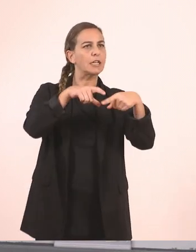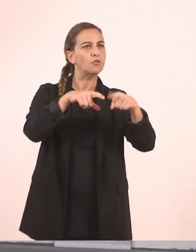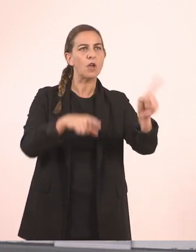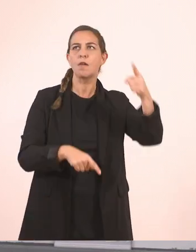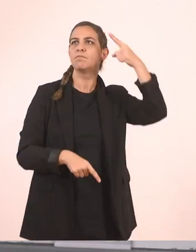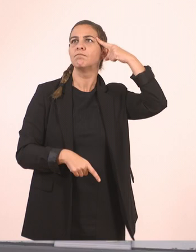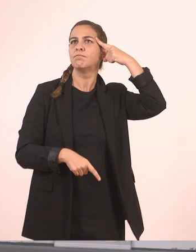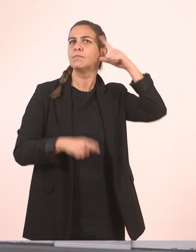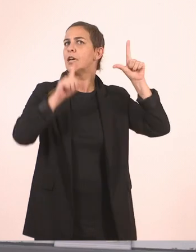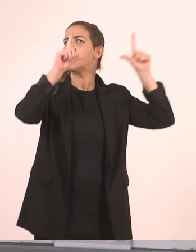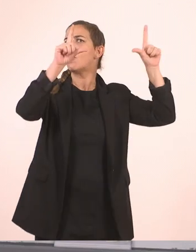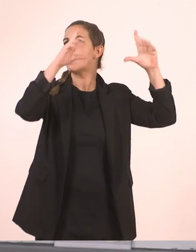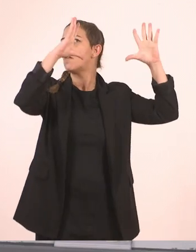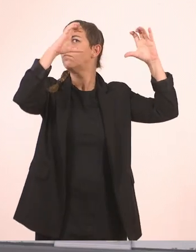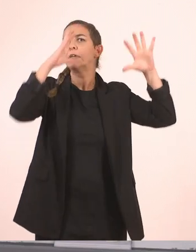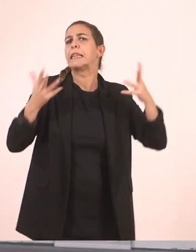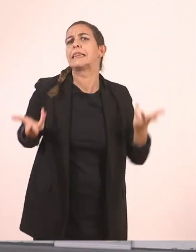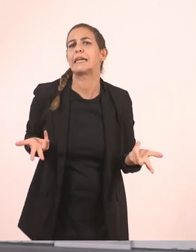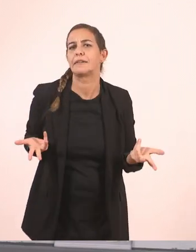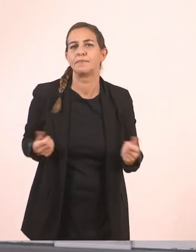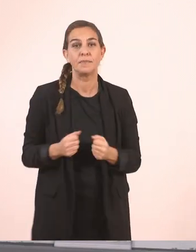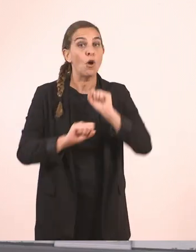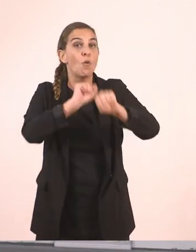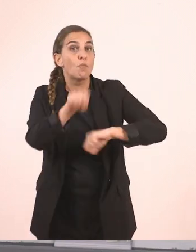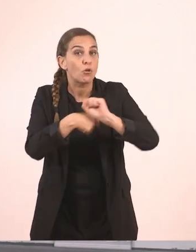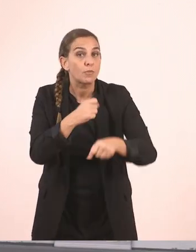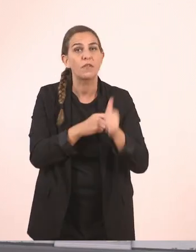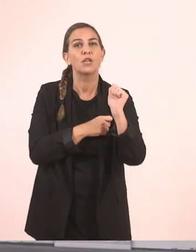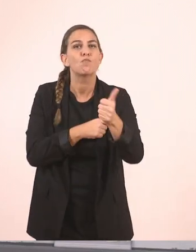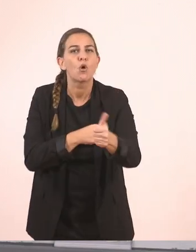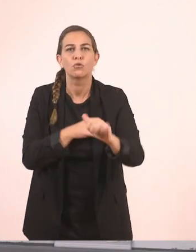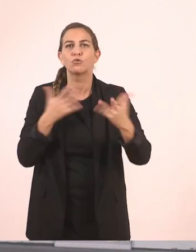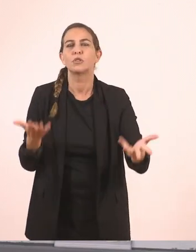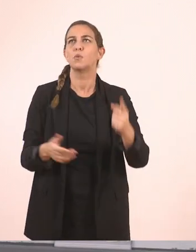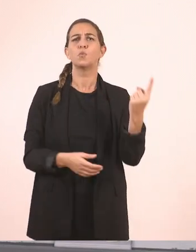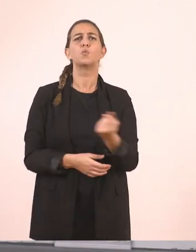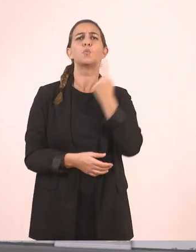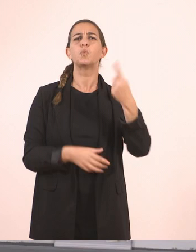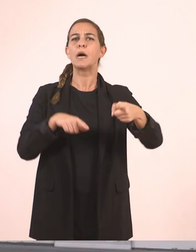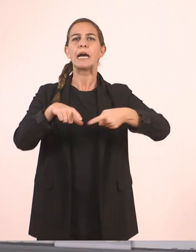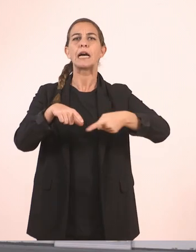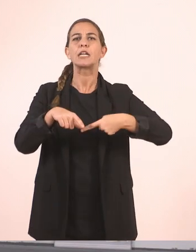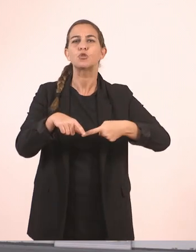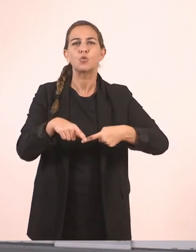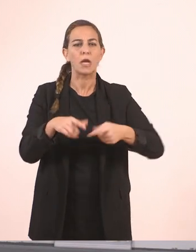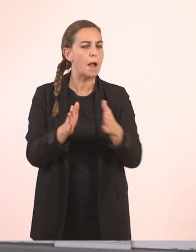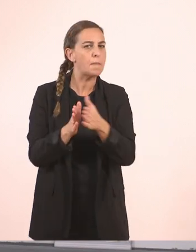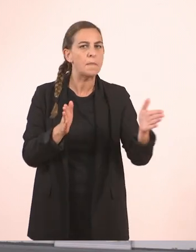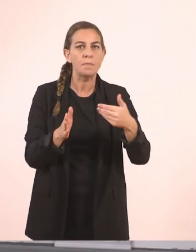Προσπαθήστε να σκεφτείτε εκείνες τις μέρες, τι κάνουμε, πώς είμαστε. Να σας πω τι μου λέτε συνήθως;